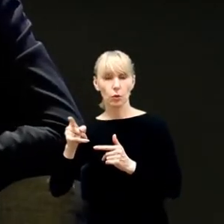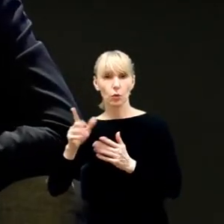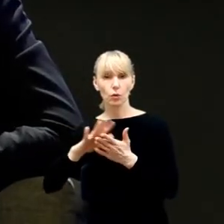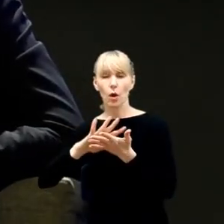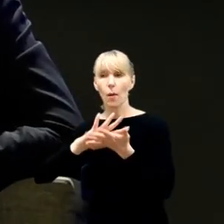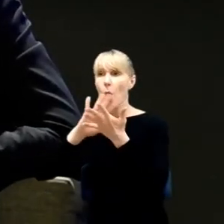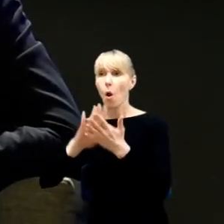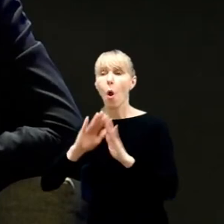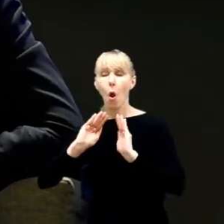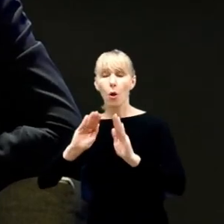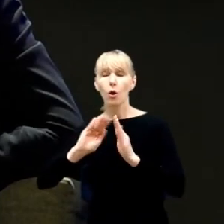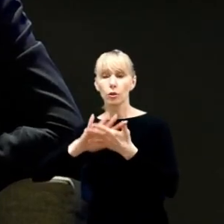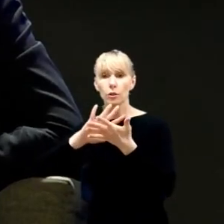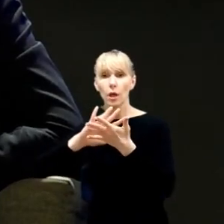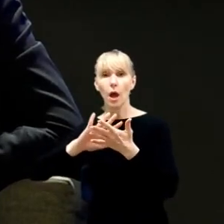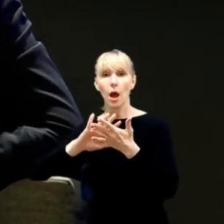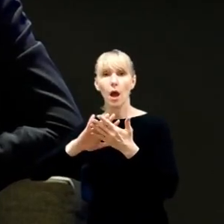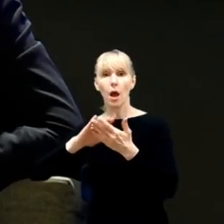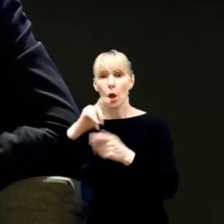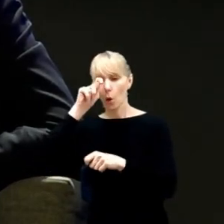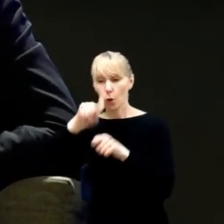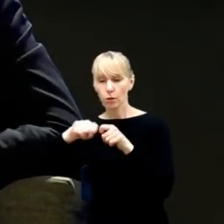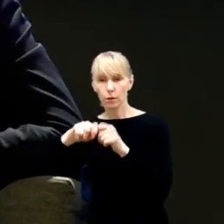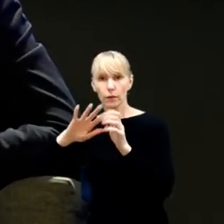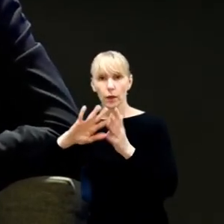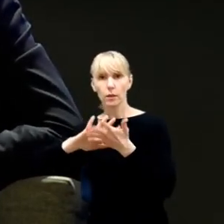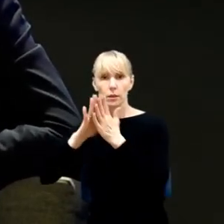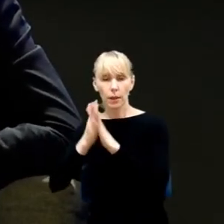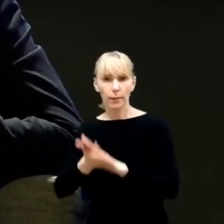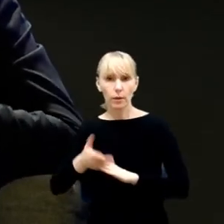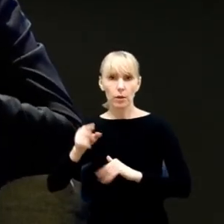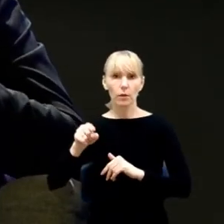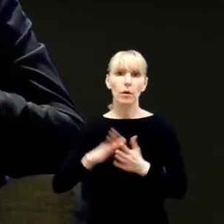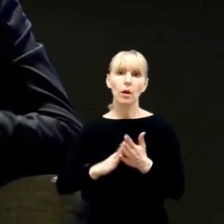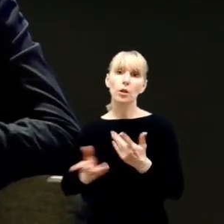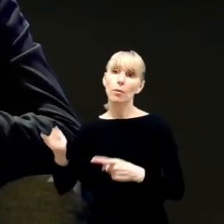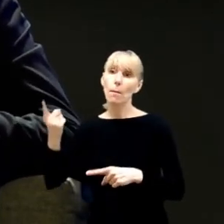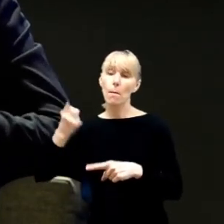plus możliwość podwyższenia poziomu dofinansowania ze środków KPO, tylko pamiętajmy o tym,